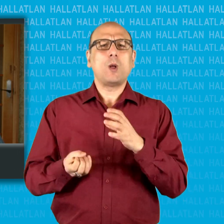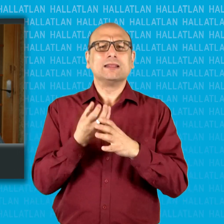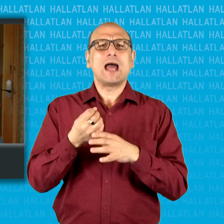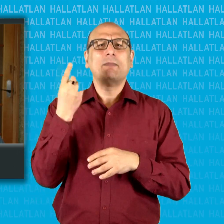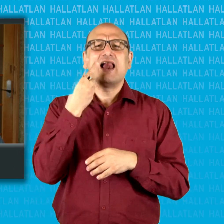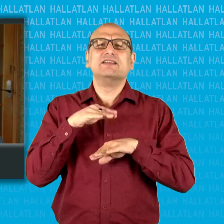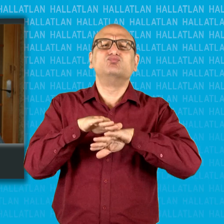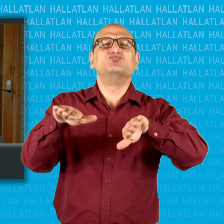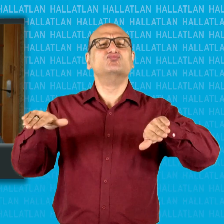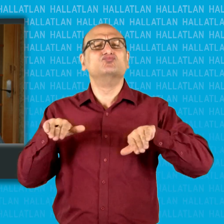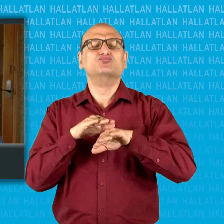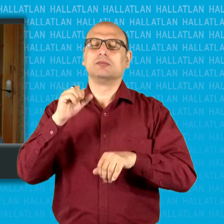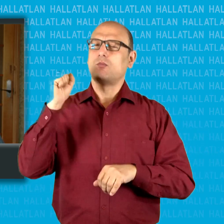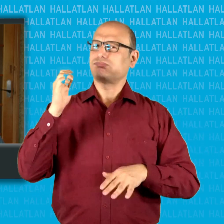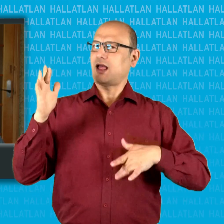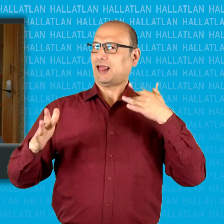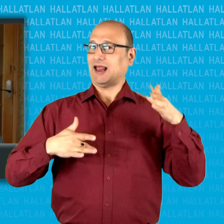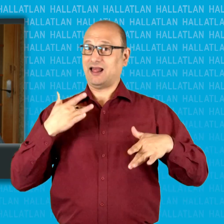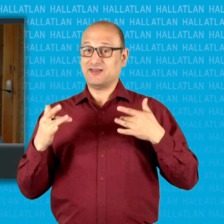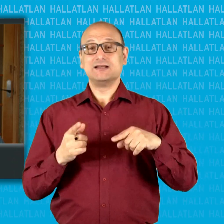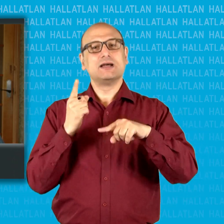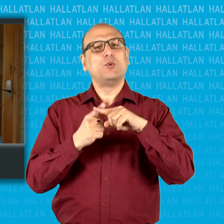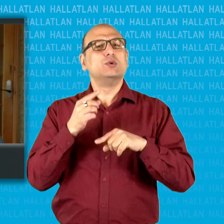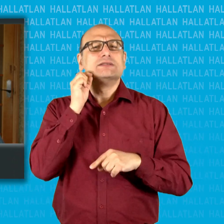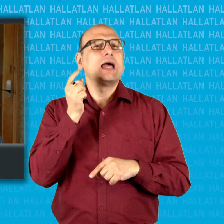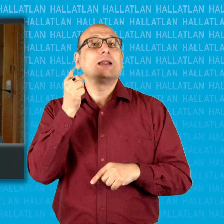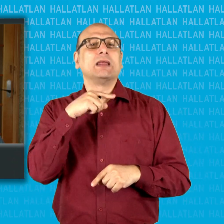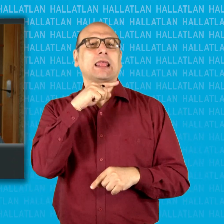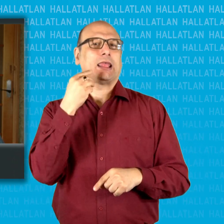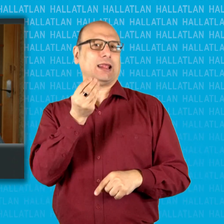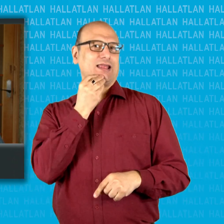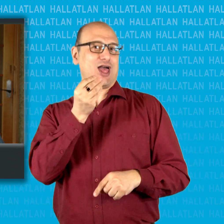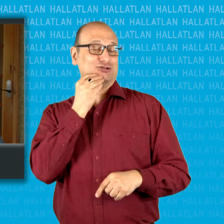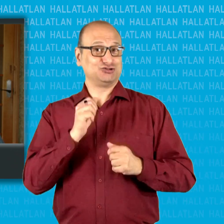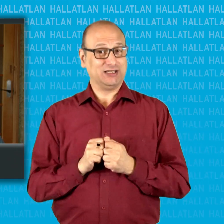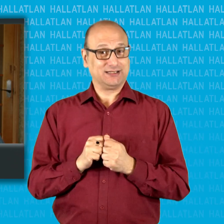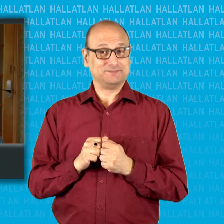gyakran élvezi a forró termálvízben fürdőzést és szereti az édességet is.